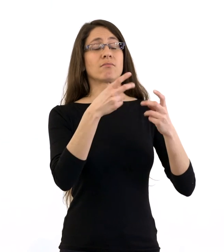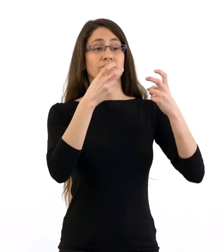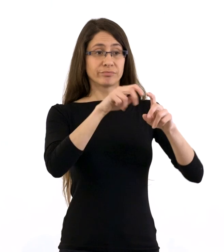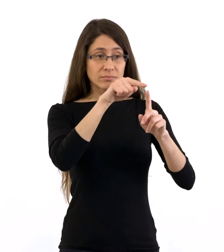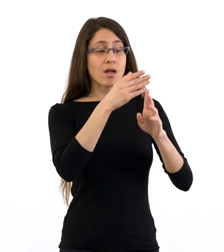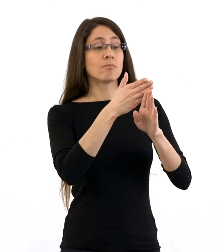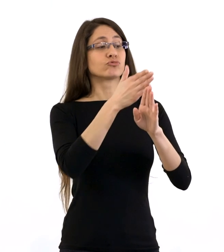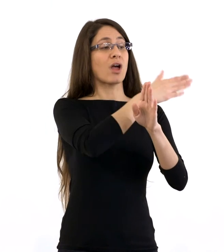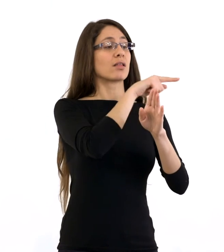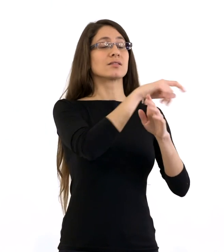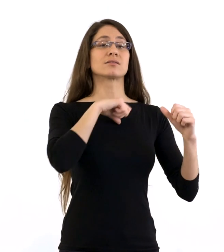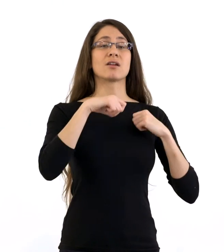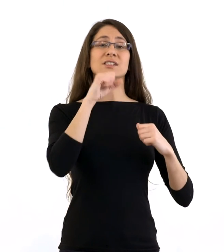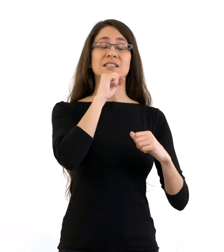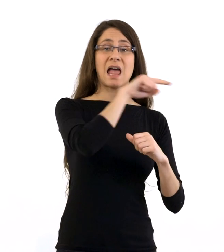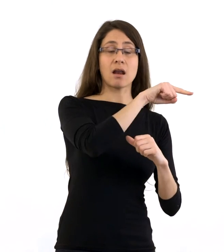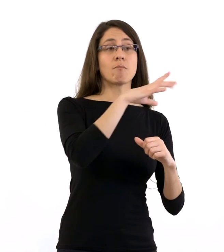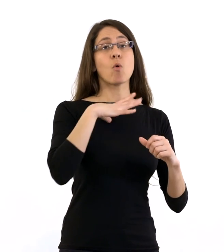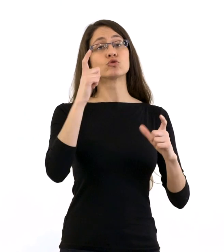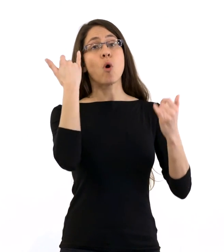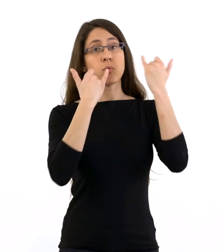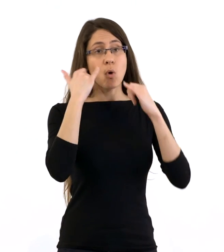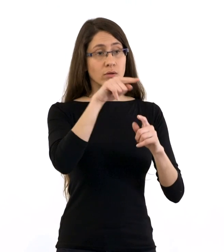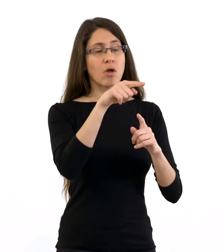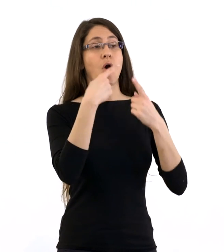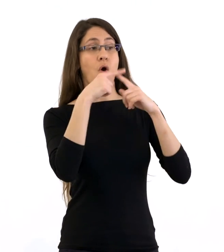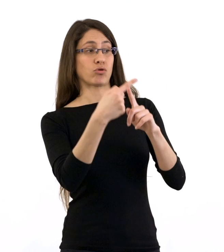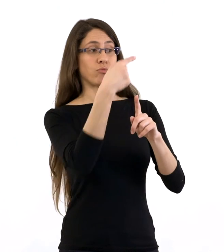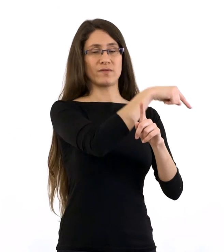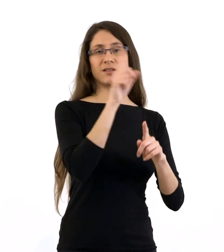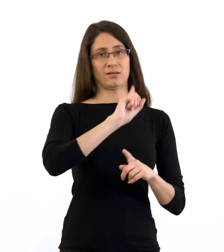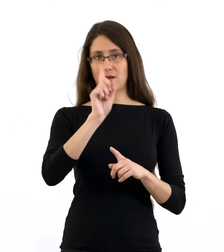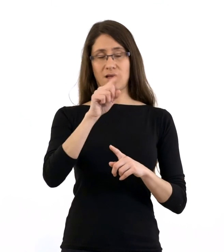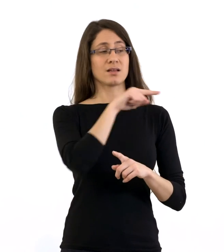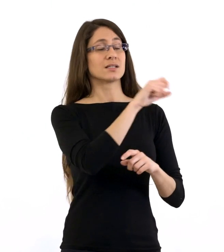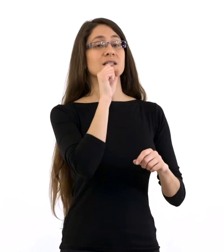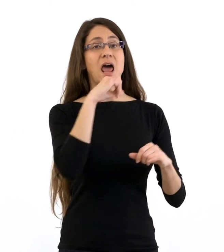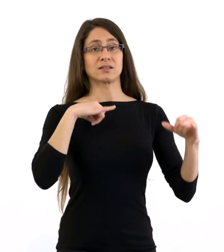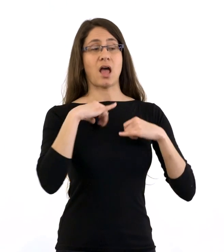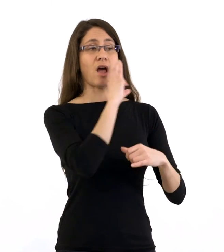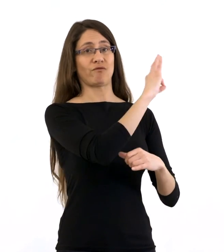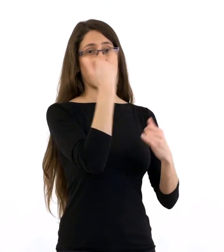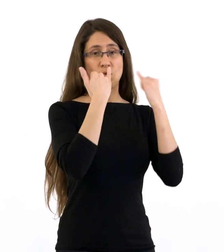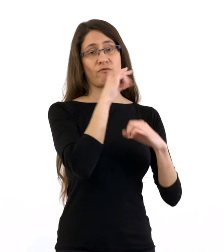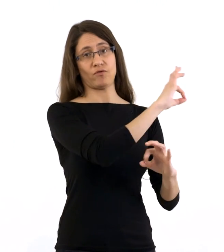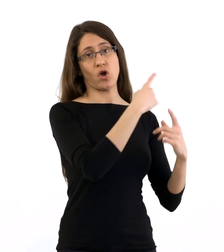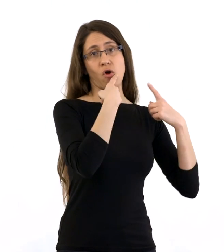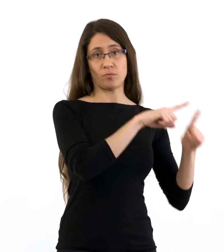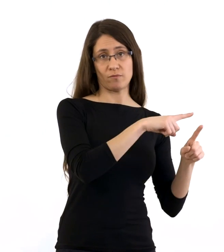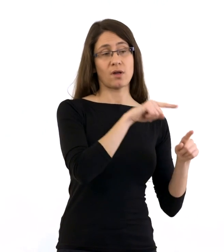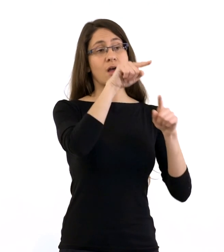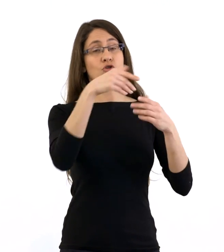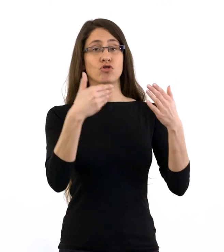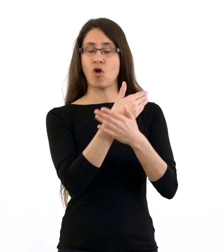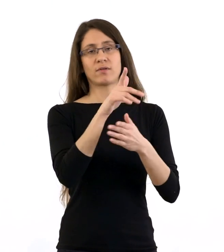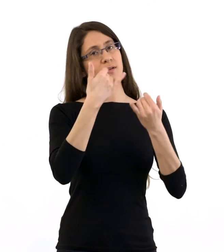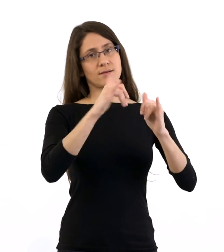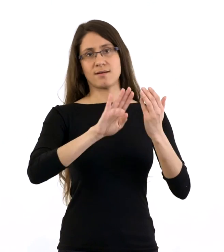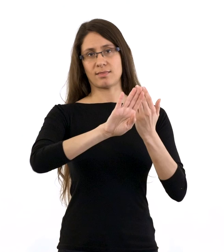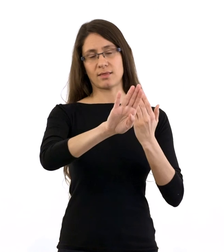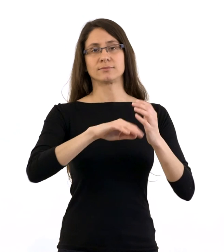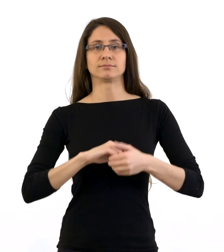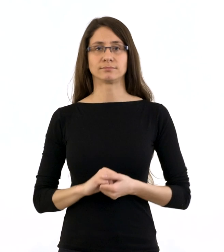Jeśli doszło do wymiany składu zarządu i po tym wykryto nieprawidłowości – odpowiada za nie poprzedni skład zarządu.